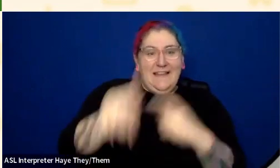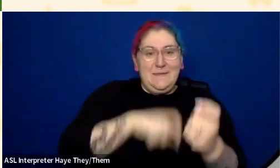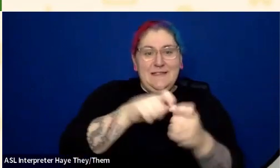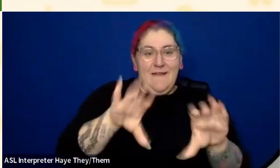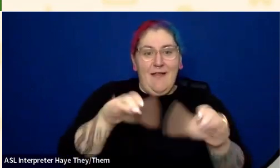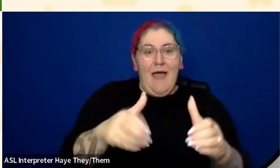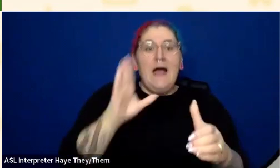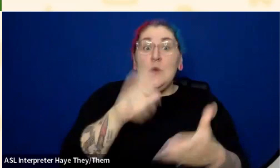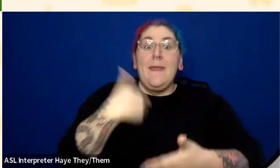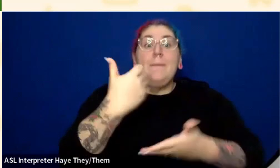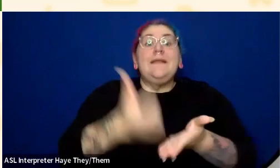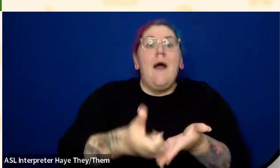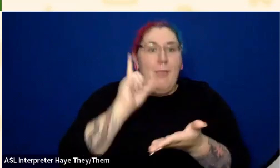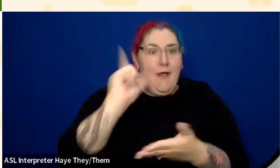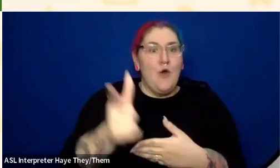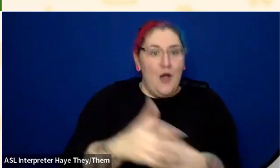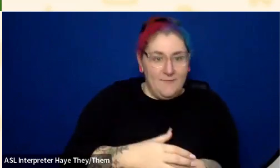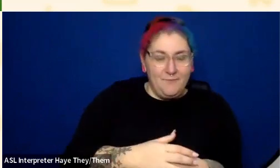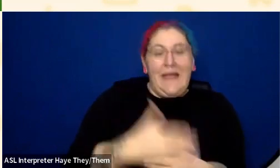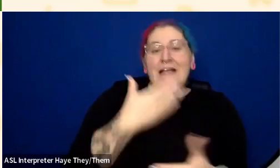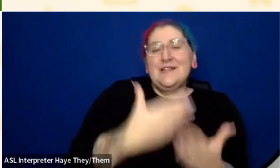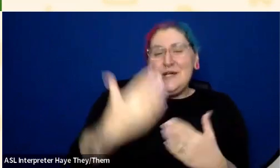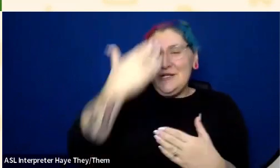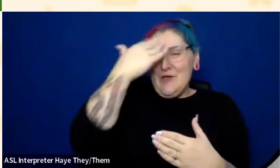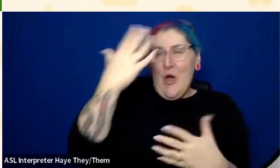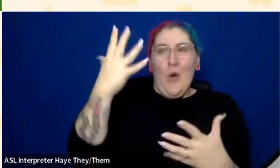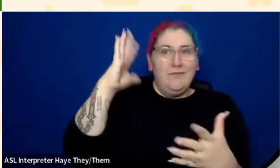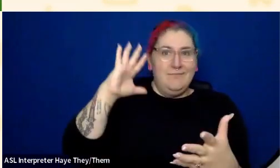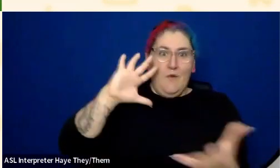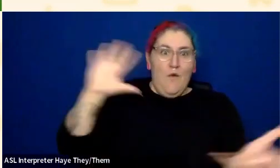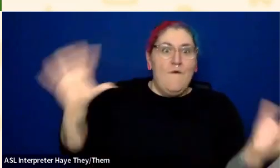Y es bueno saber, en general, si estamos animando o no.